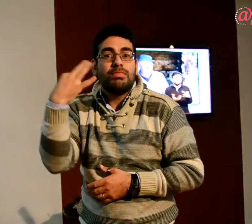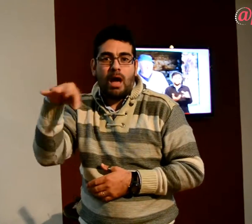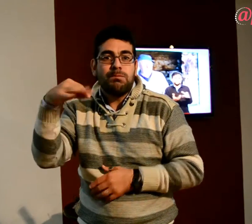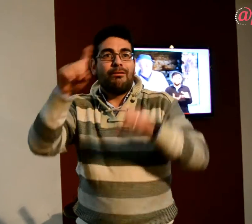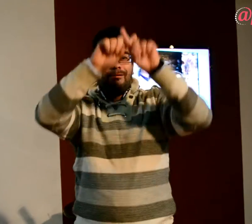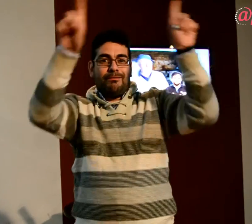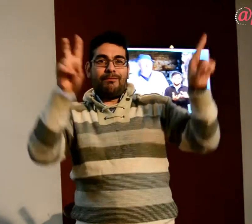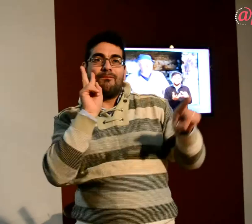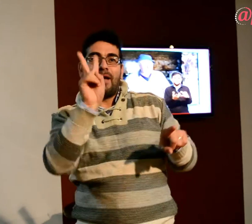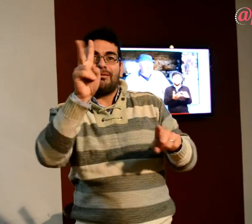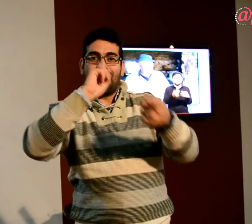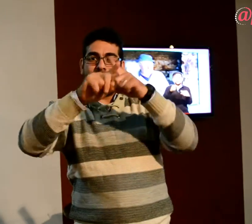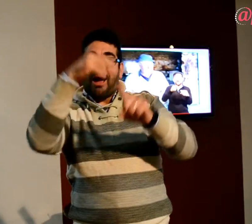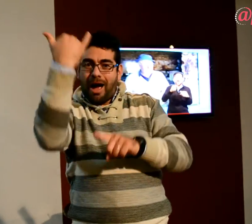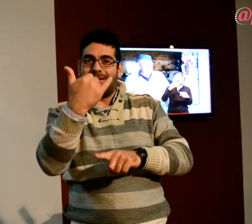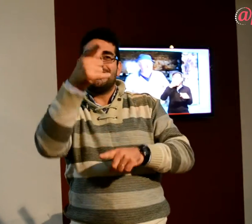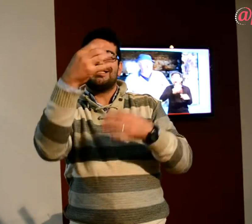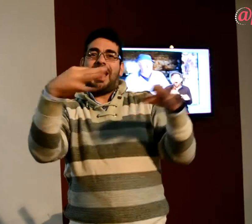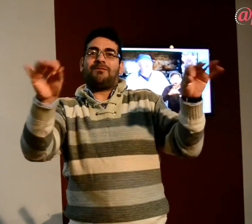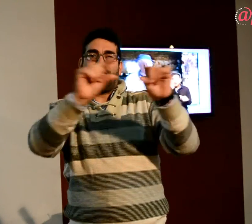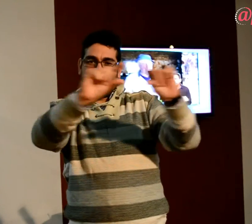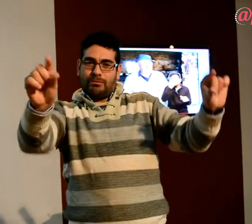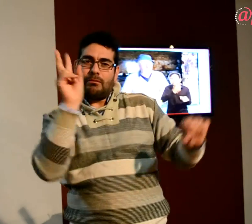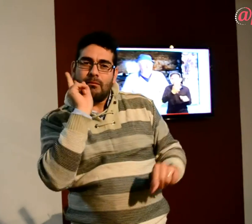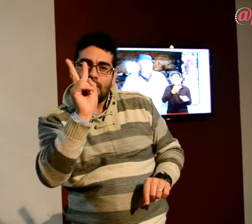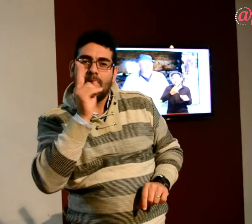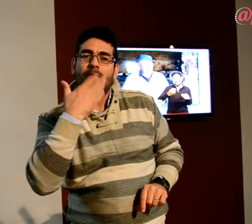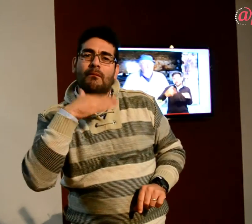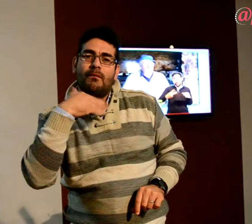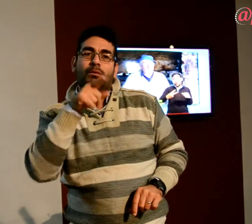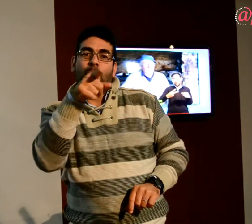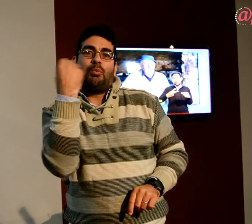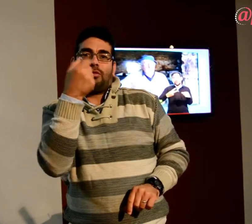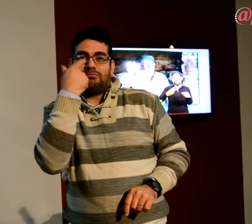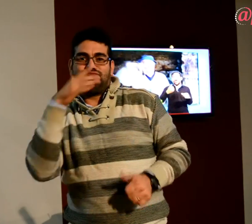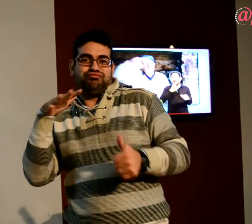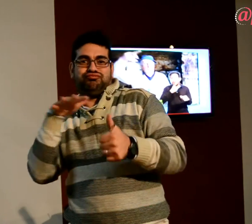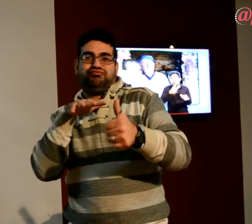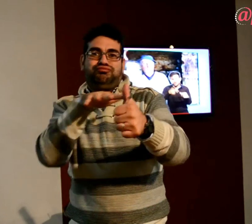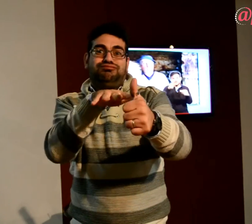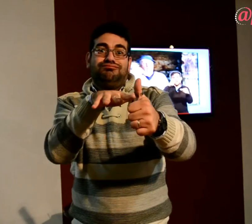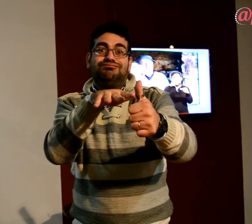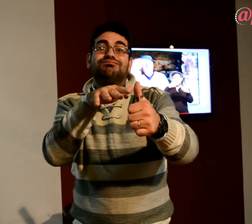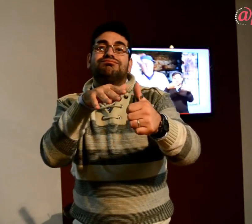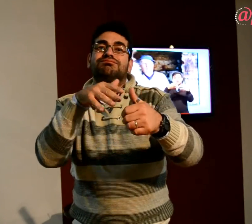Pero si miran los videos que tienen el cuadro con intérprete y subtitulos entienden lo que dice el guía.